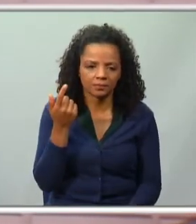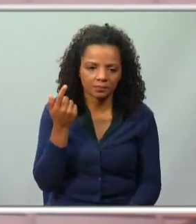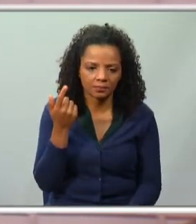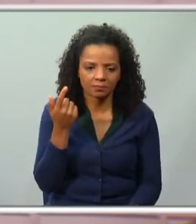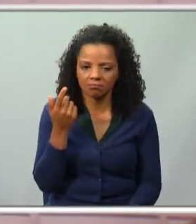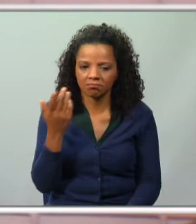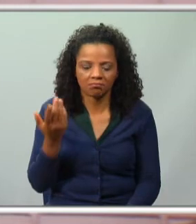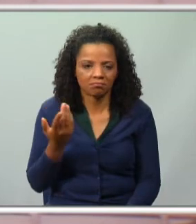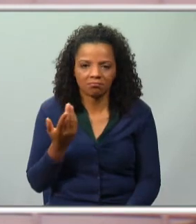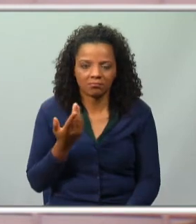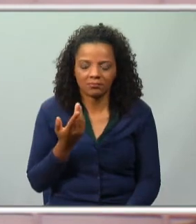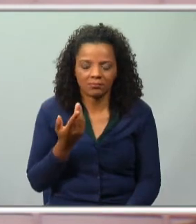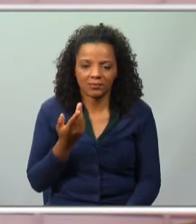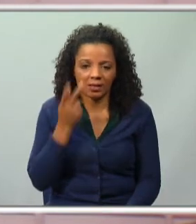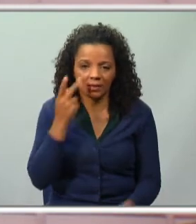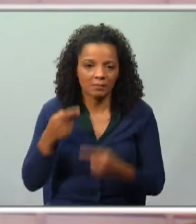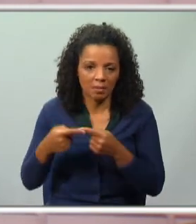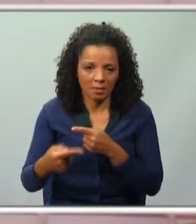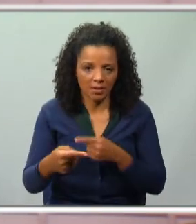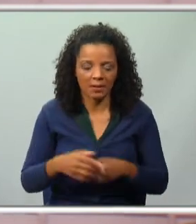a um momento que seria da vida cotidiana há 到那將是日常生活的時刻有